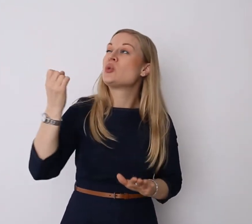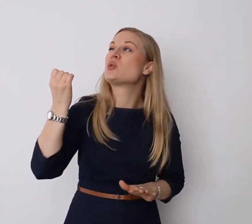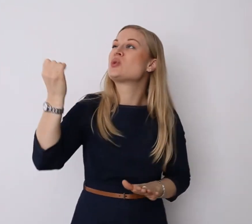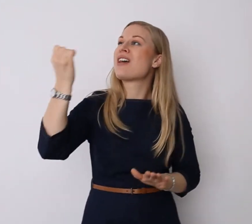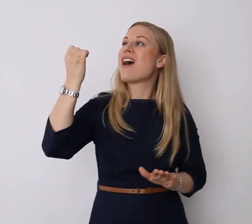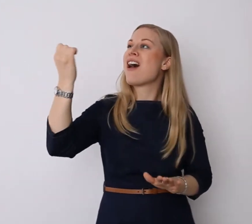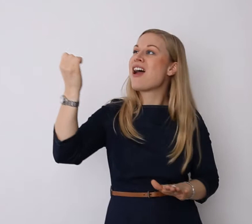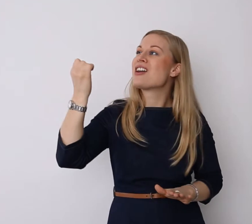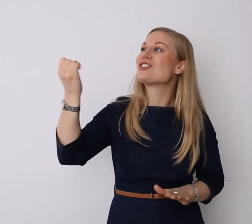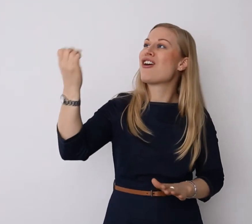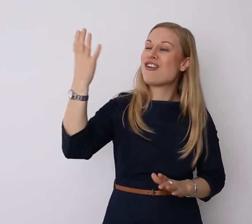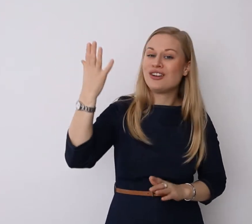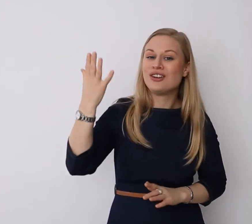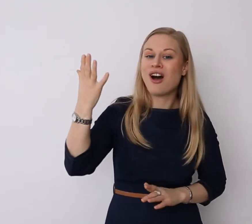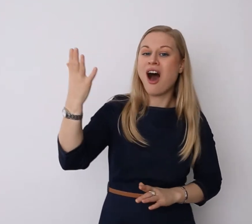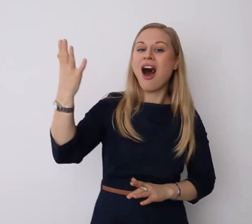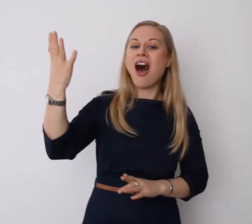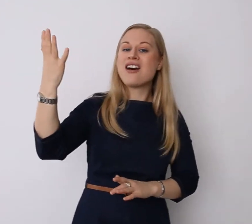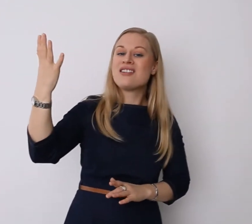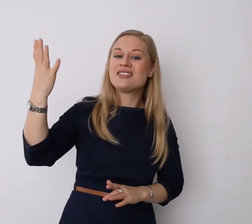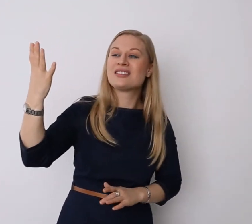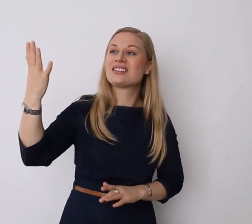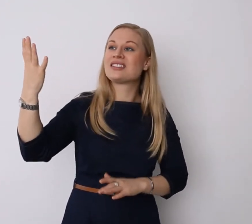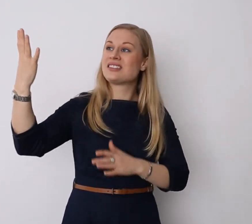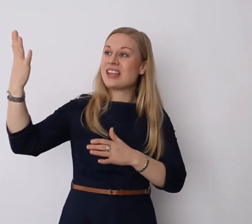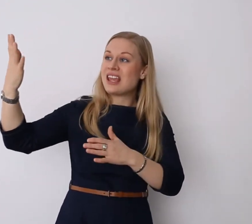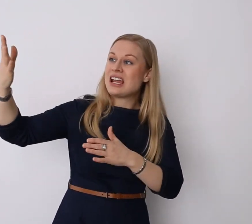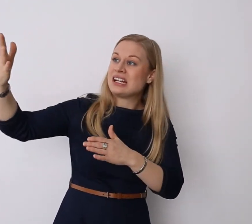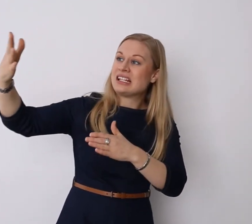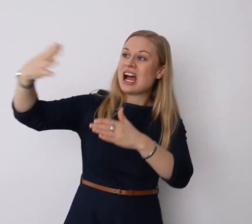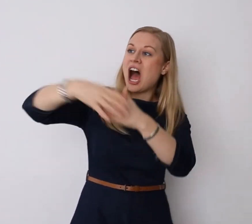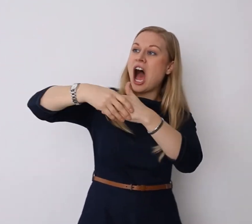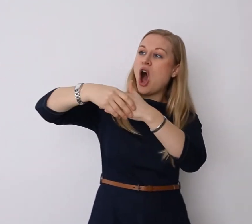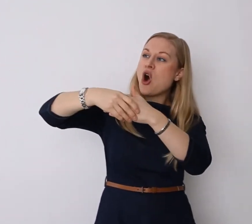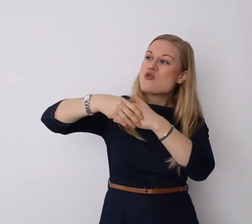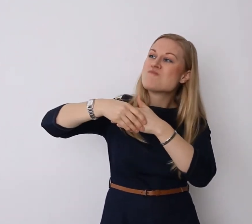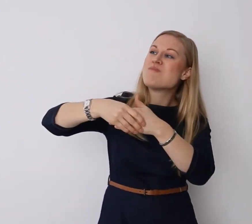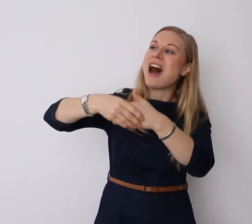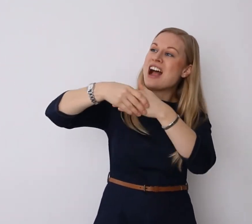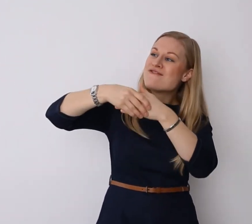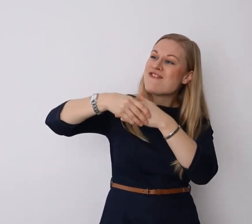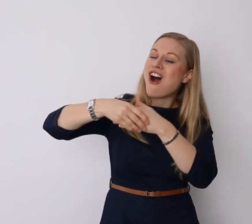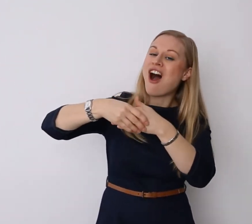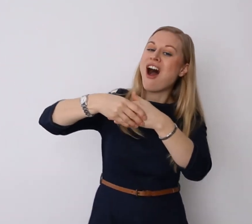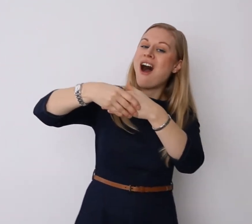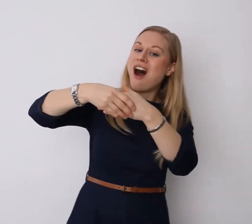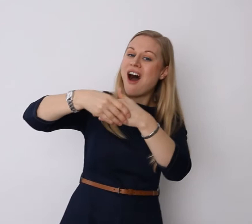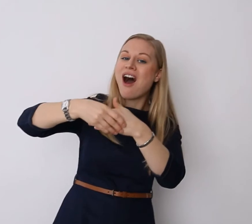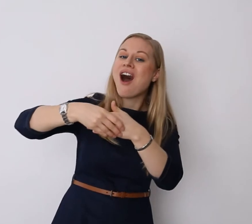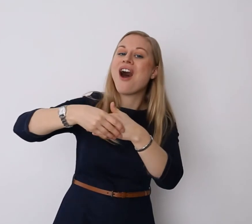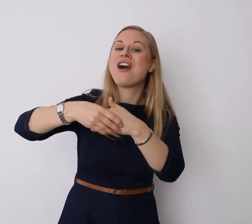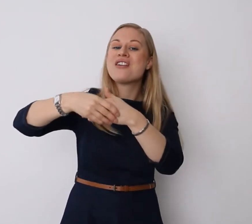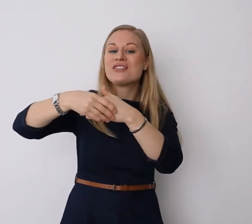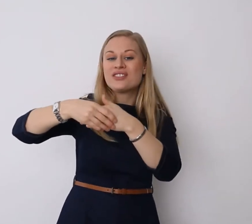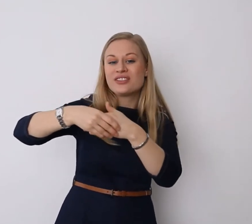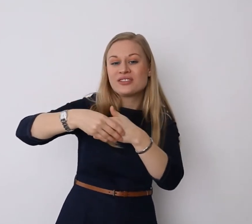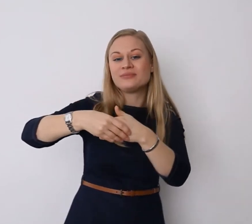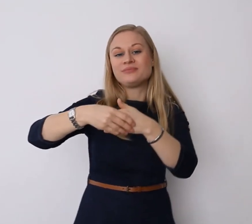Uw sterke hand, die houdt mij vast.